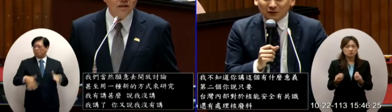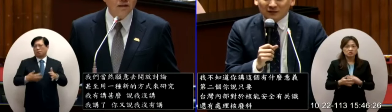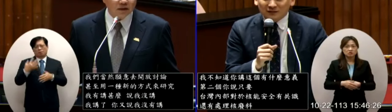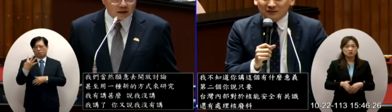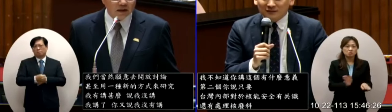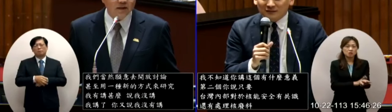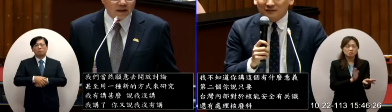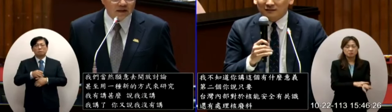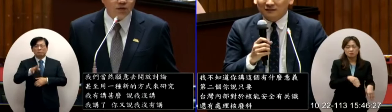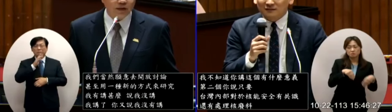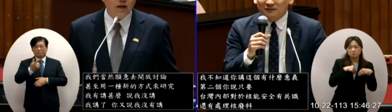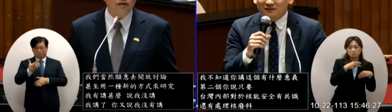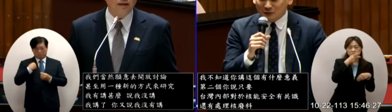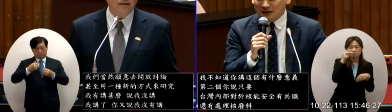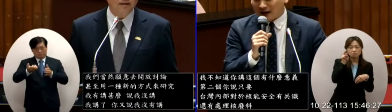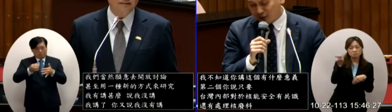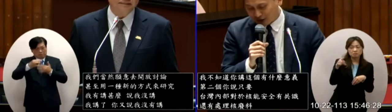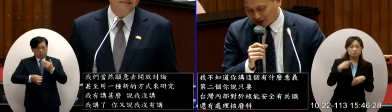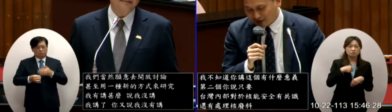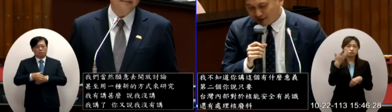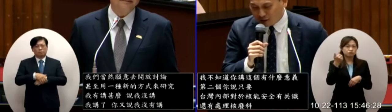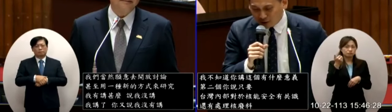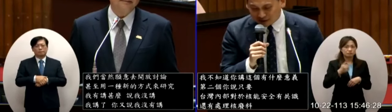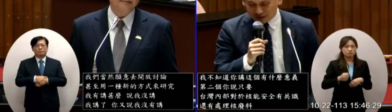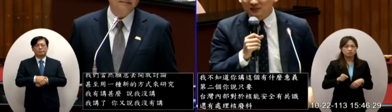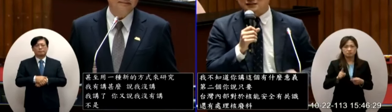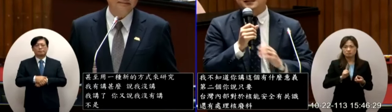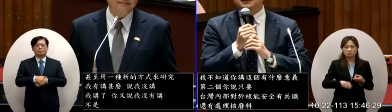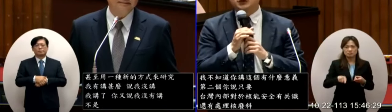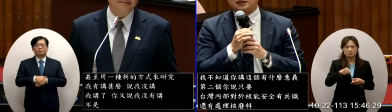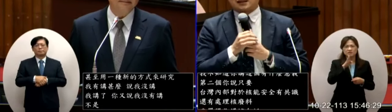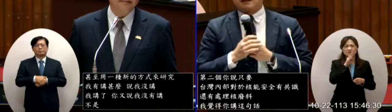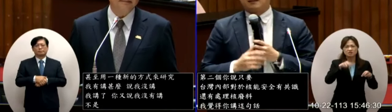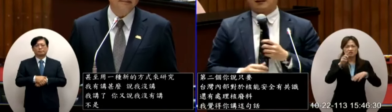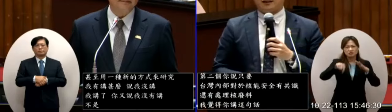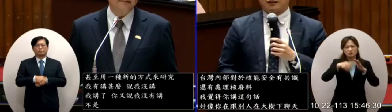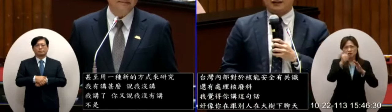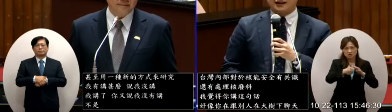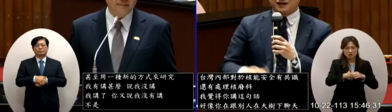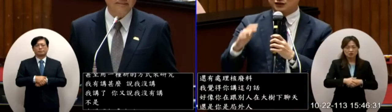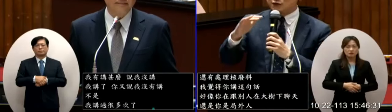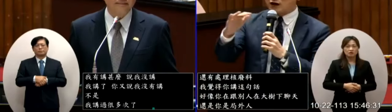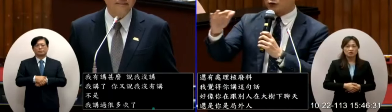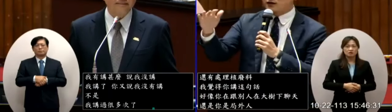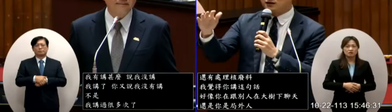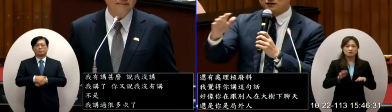這個是一個先決的條件 院長因為你是行政院長 按照憲法規定